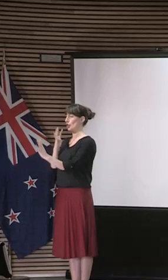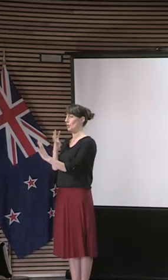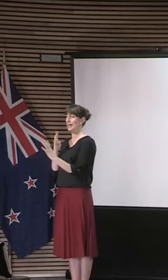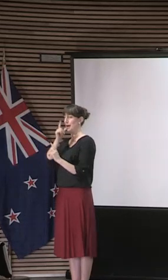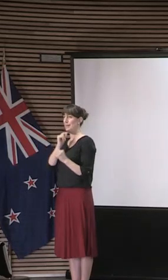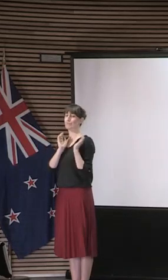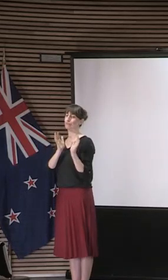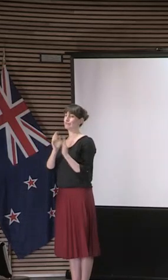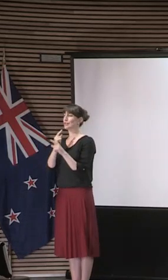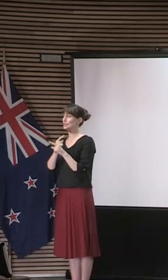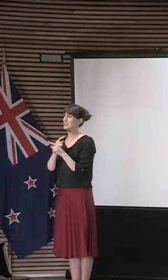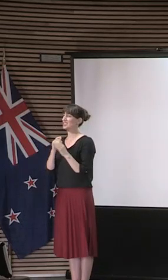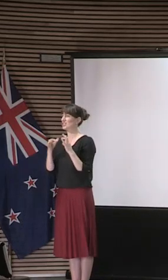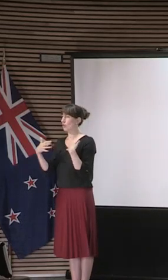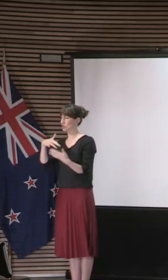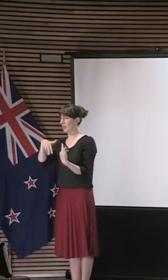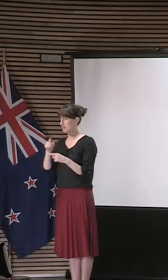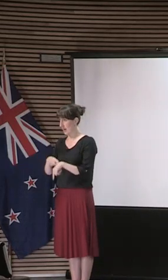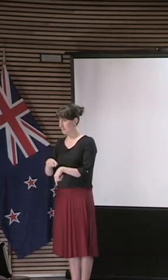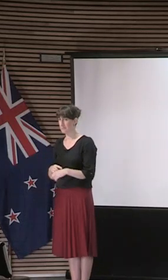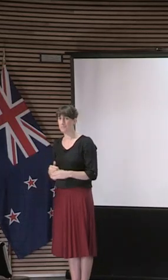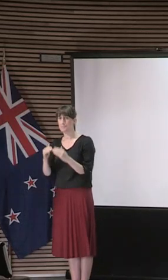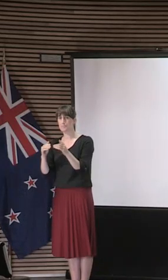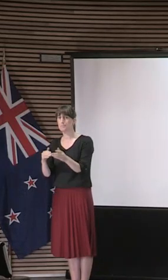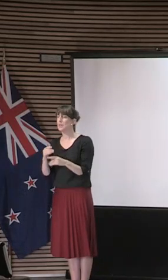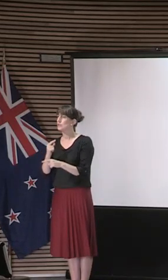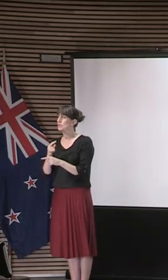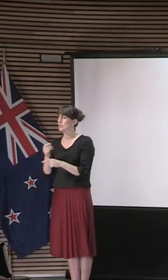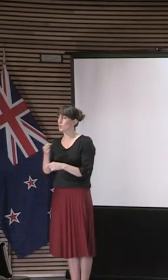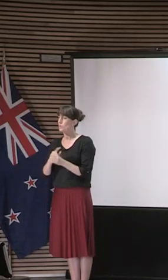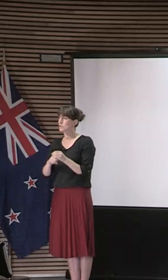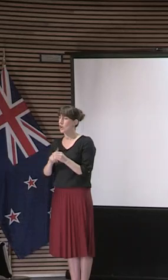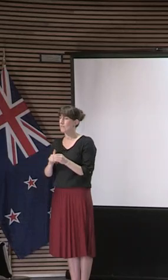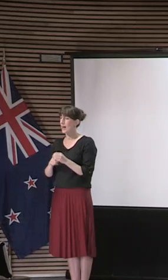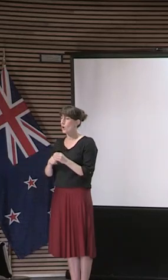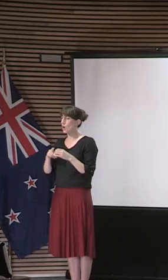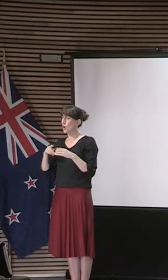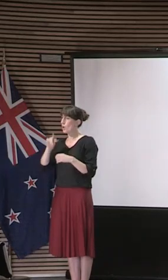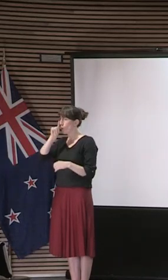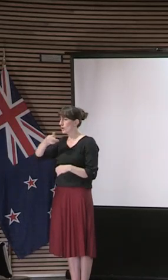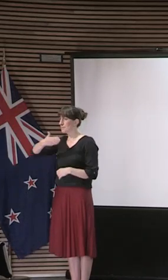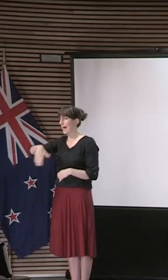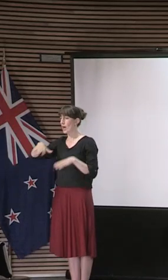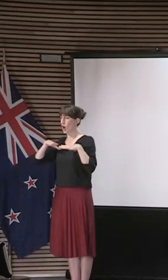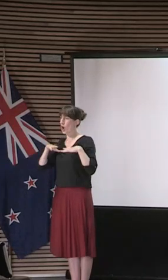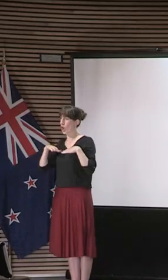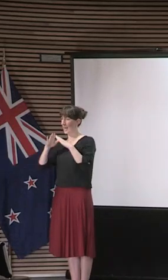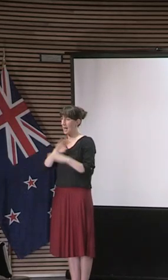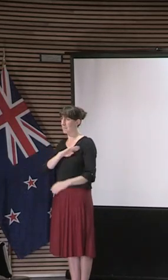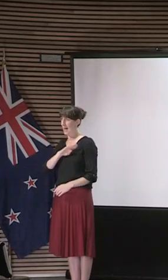te taatai ki te hokomaha. Kei te hiahia matou kia piri tonu nga